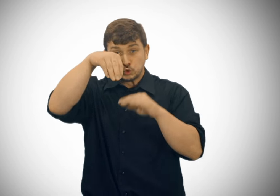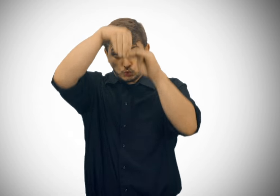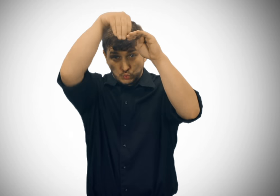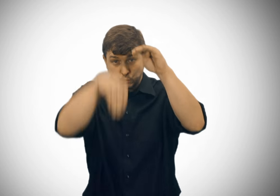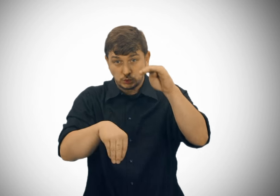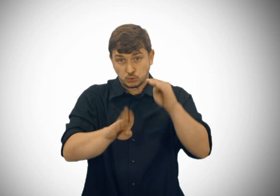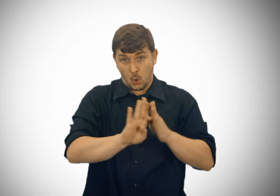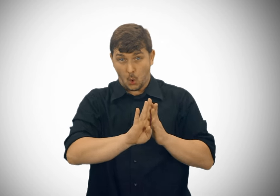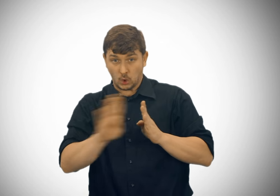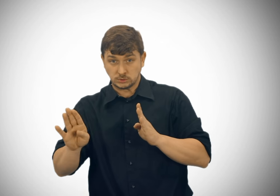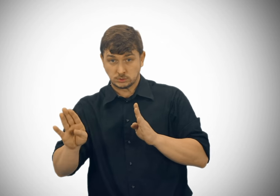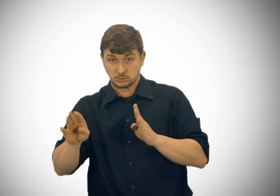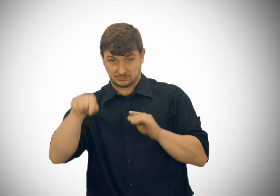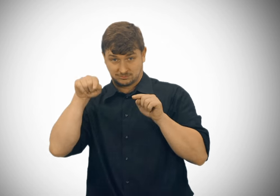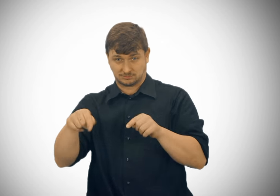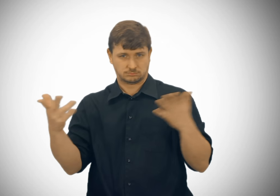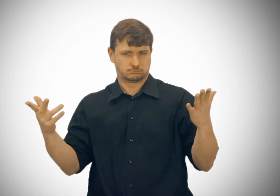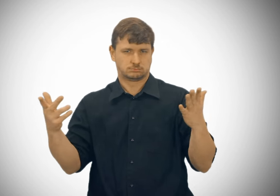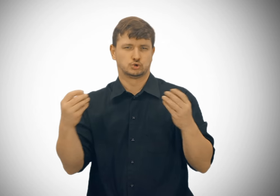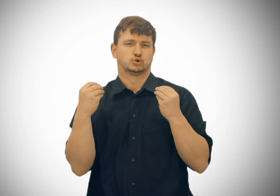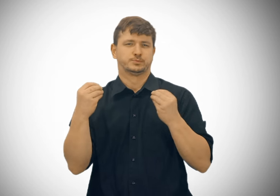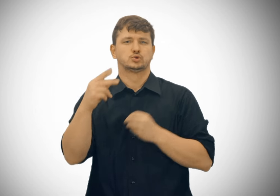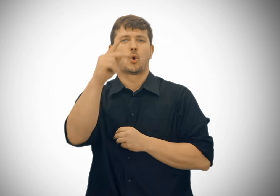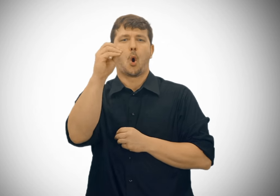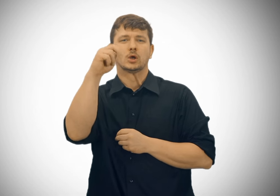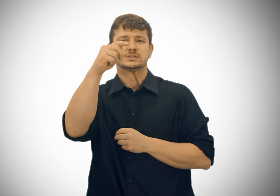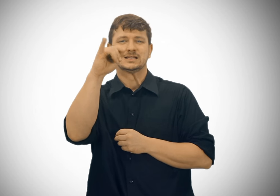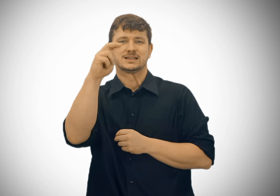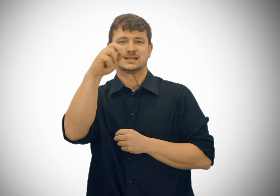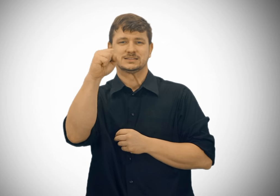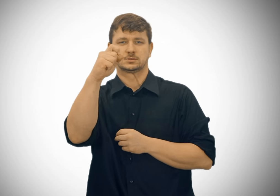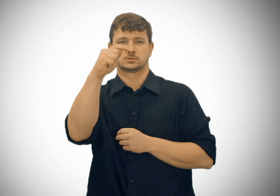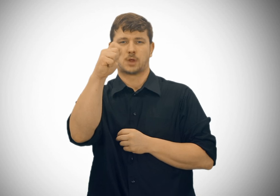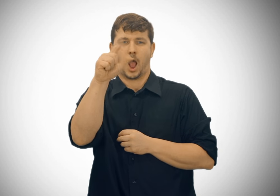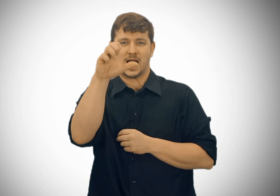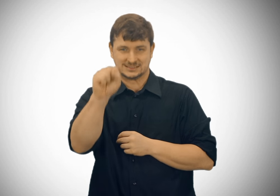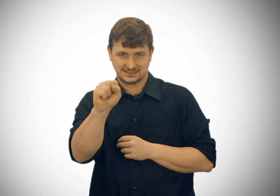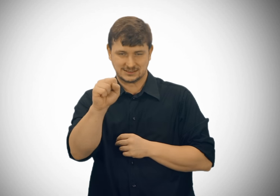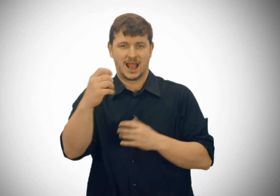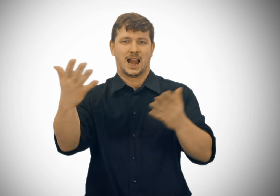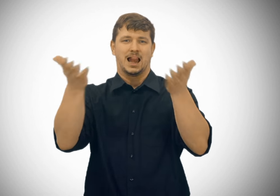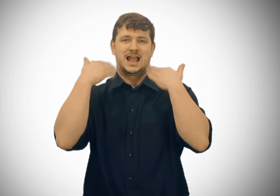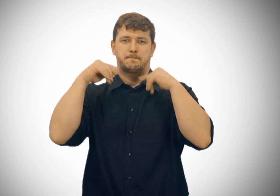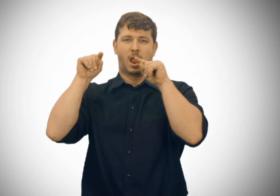Im südöstlichen Teil des Landes jedoch herrscht kontinentales Klima.